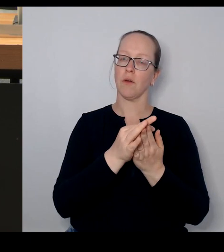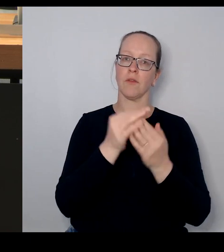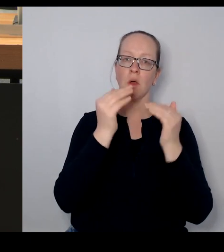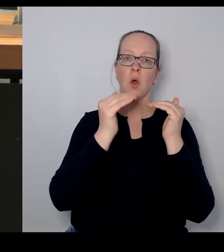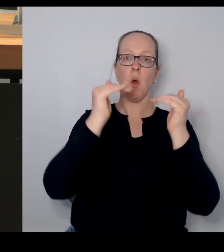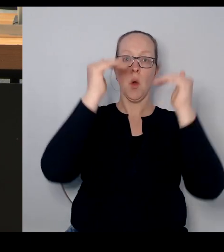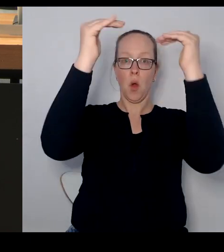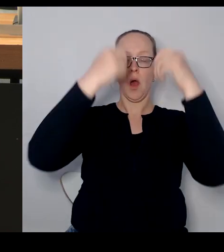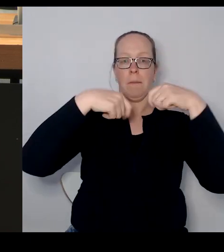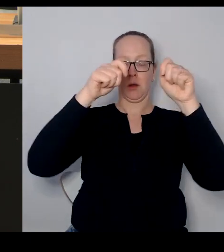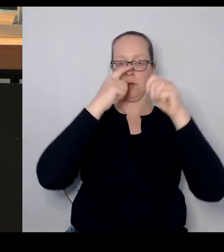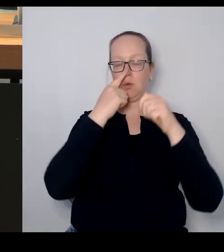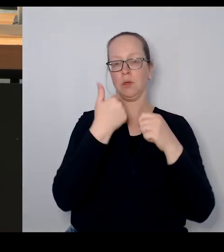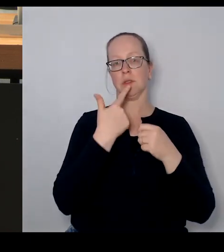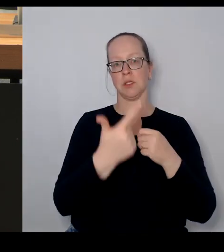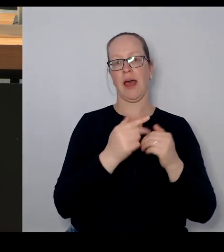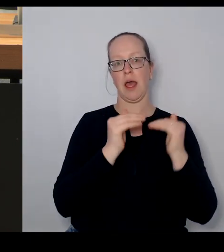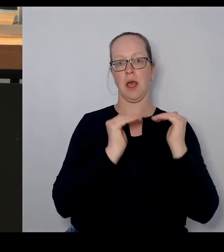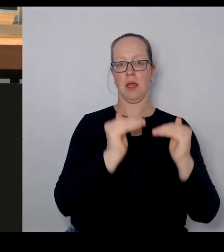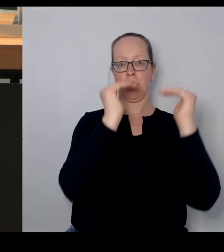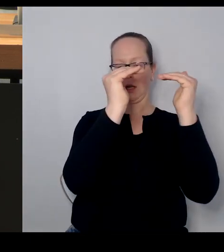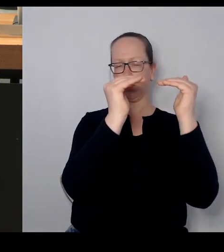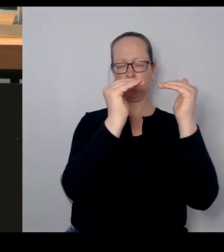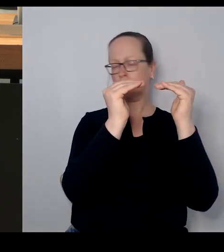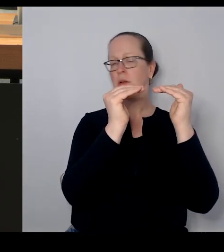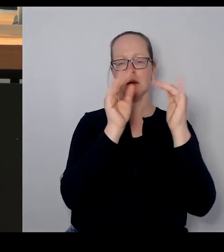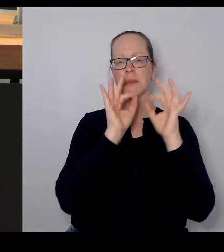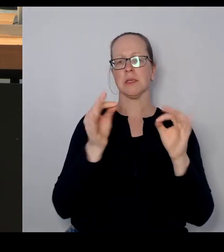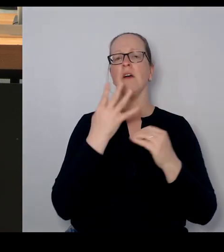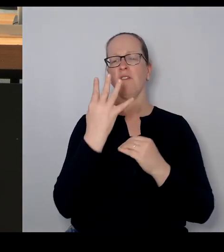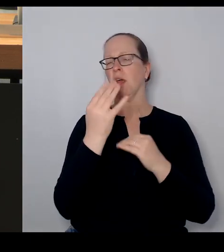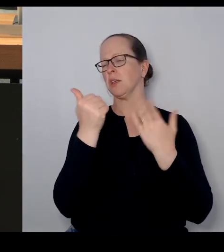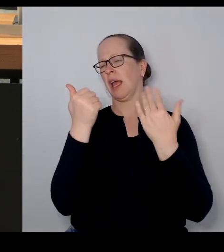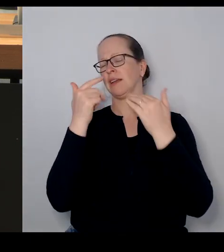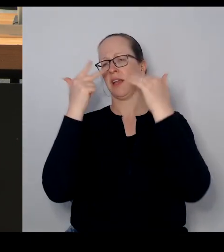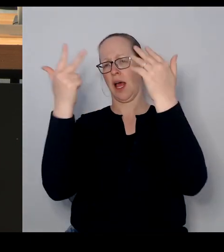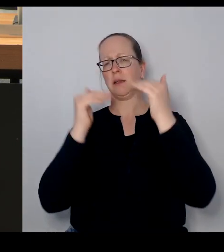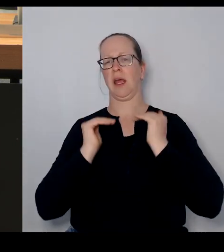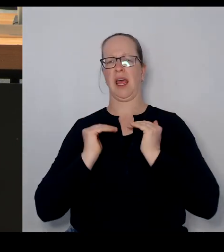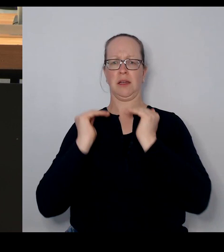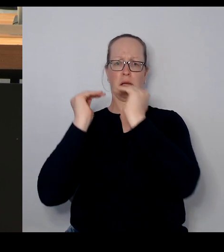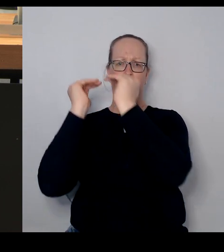Dann schafft man mehr Wohnungen auf der Fläche Das alles ist, was wir von diesem Senat erwarten und ihnen